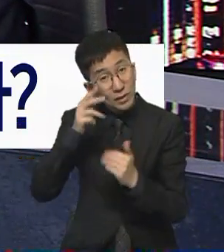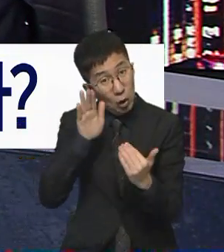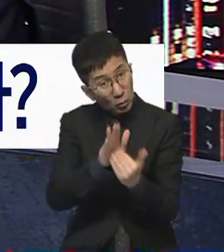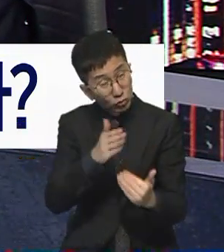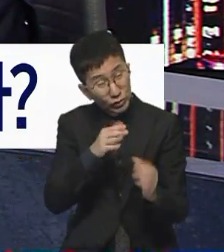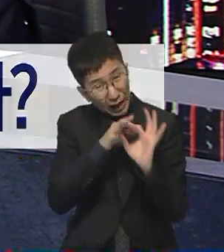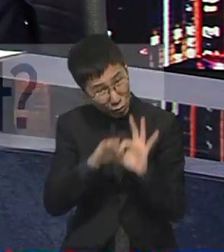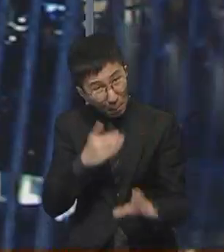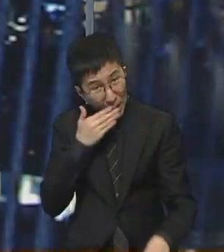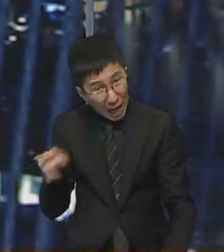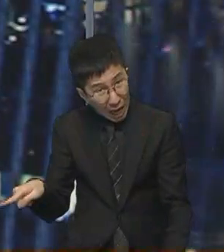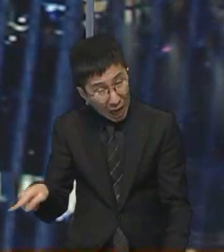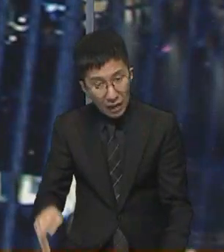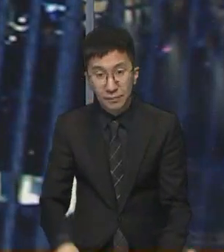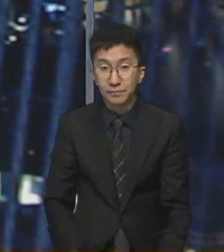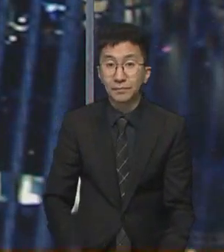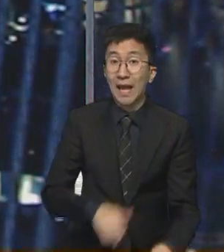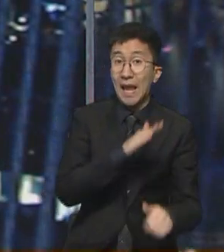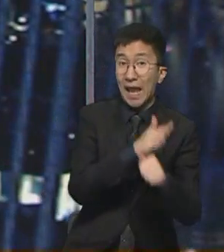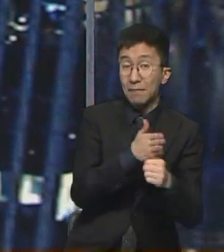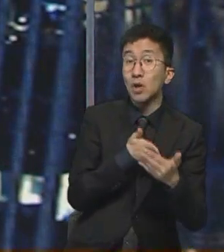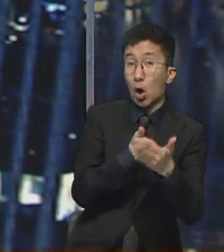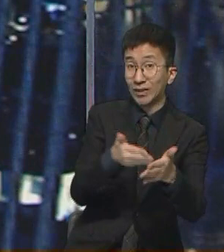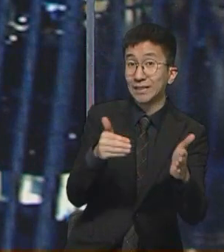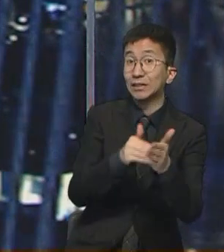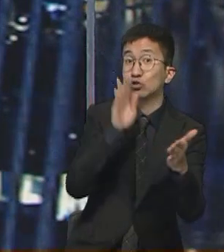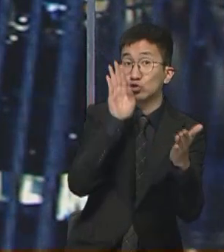해임건의안 통과 직후 특위위원들이 사퇴